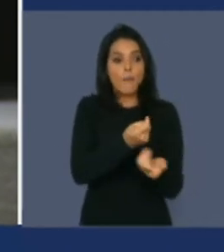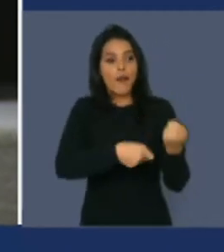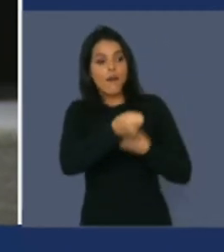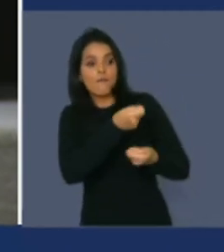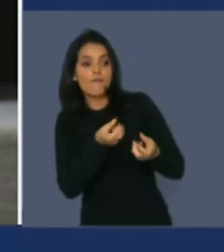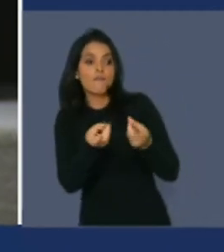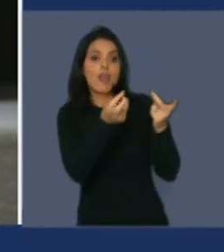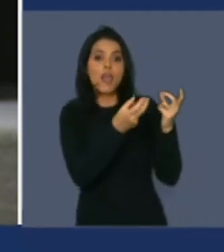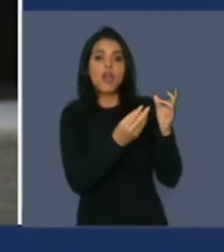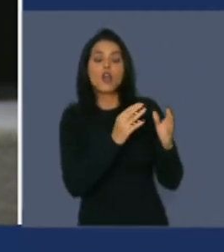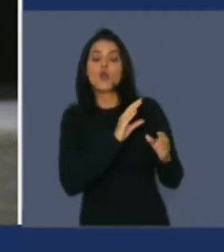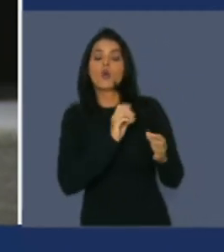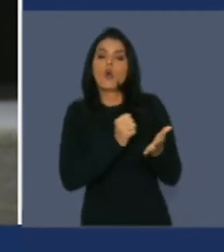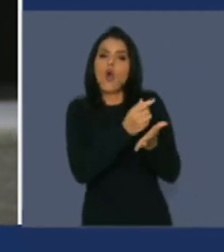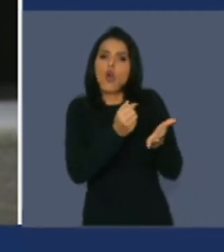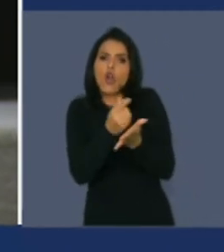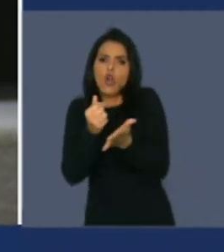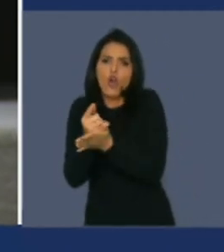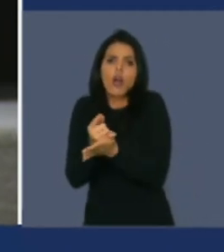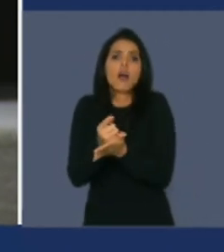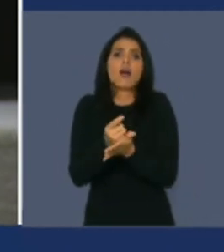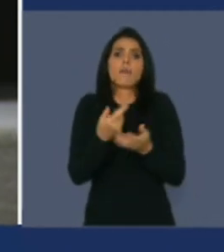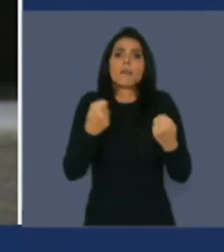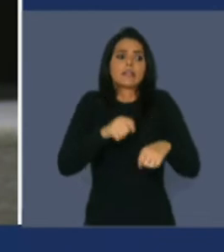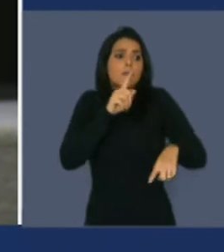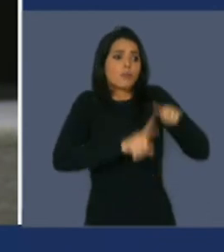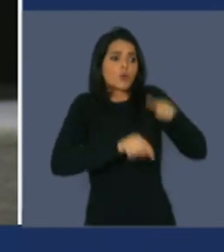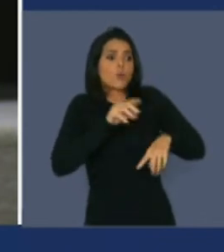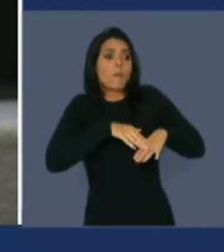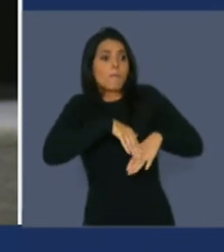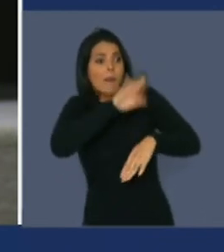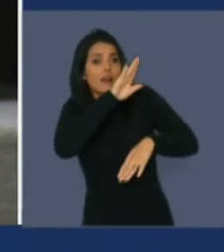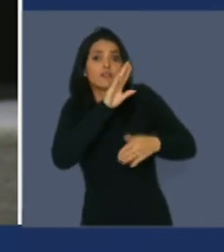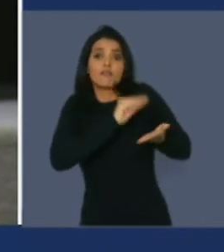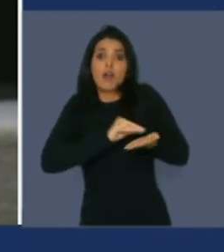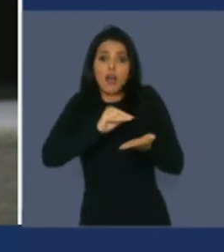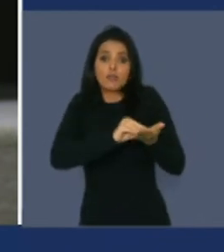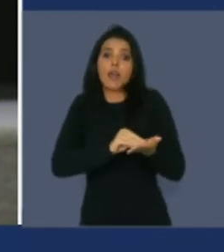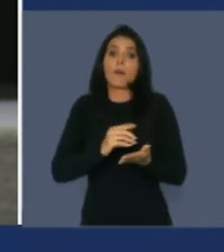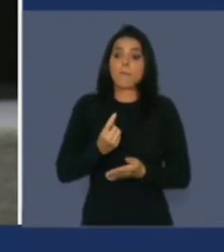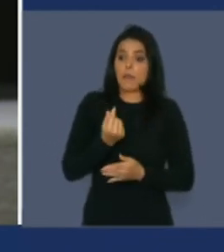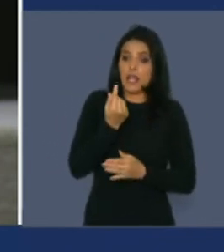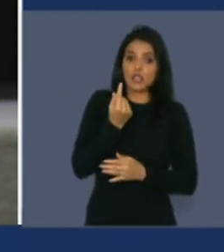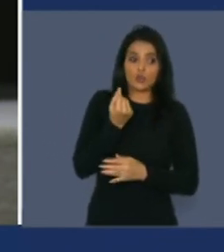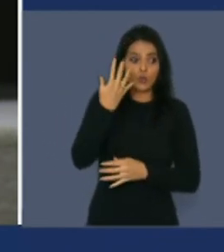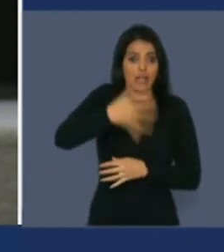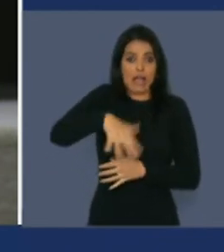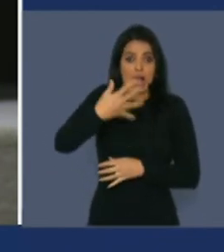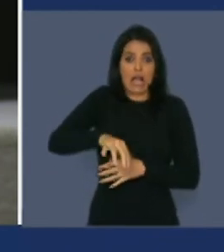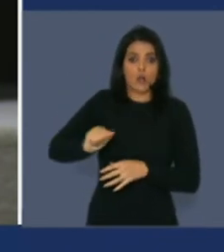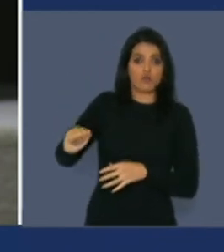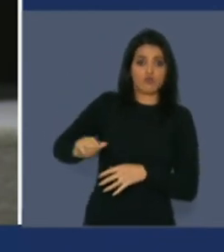PRODUTOS, OS PRODUTOS FALTAM, E O PREÇO SOBE. A POPULAÇÃO NÃO ESTÁ CONSUMINDO, NÓS TEMOS 33 MILHÕES DE PESSOAS QUE PODERIAM ESTAR TRABALHANDO